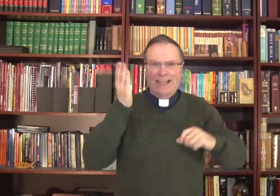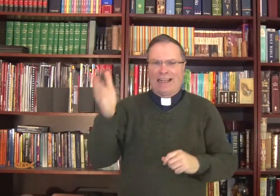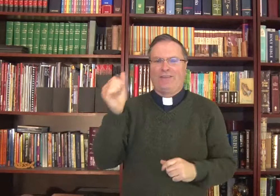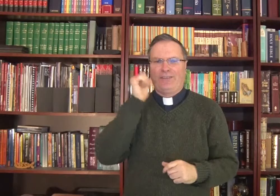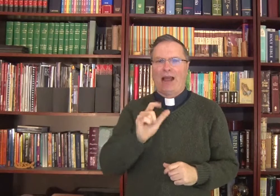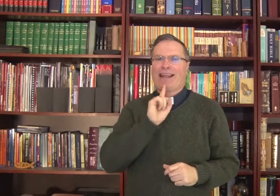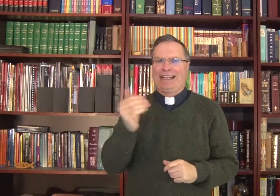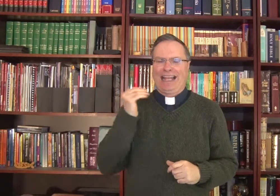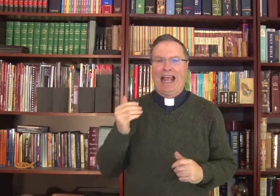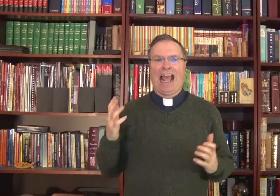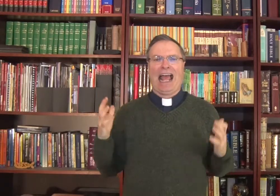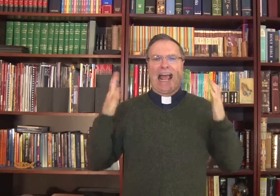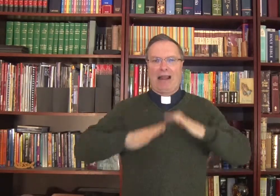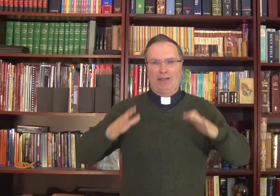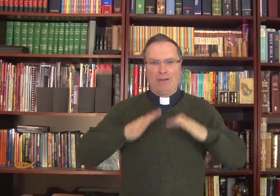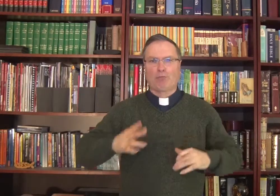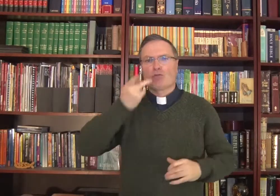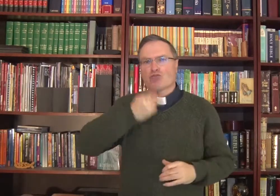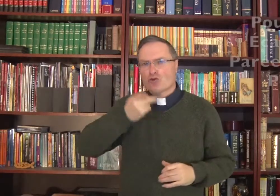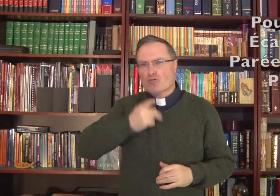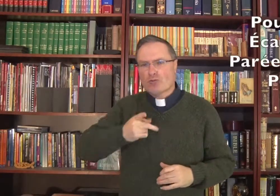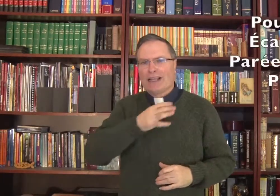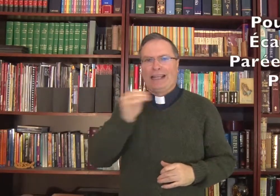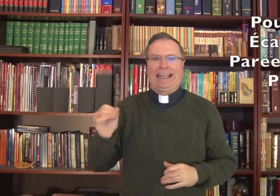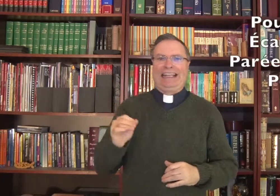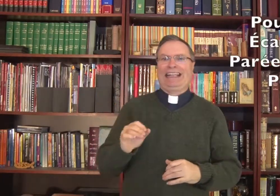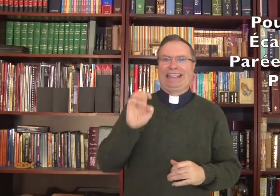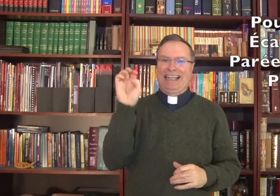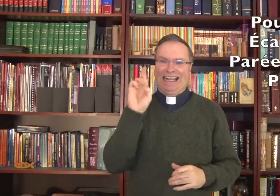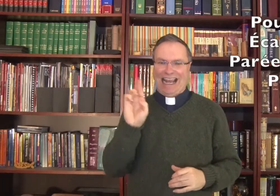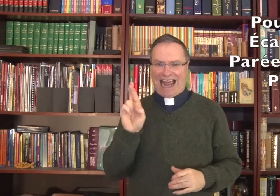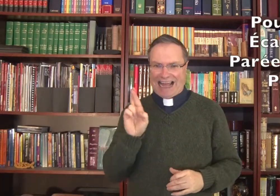Cette femme était habillée de pourpre et d'écarlate